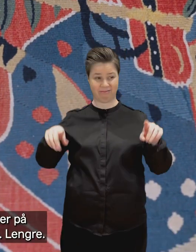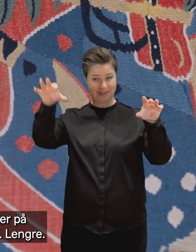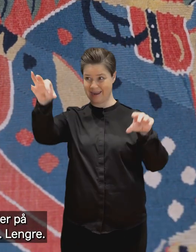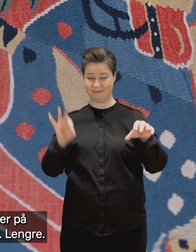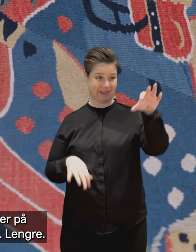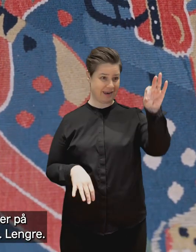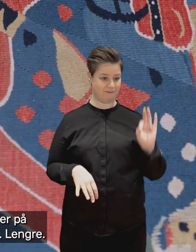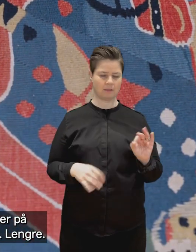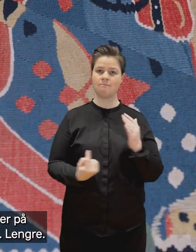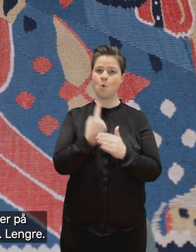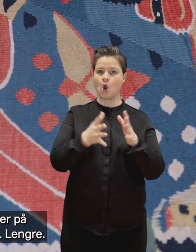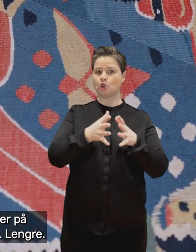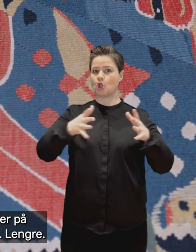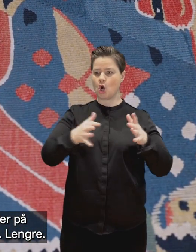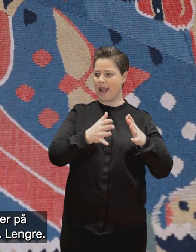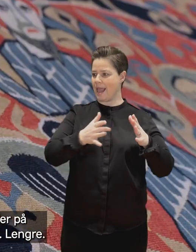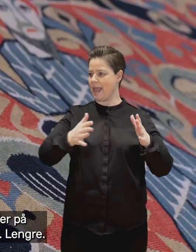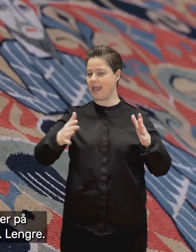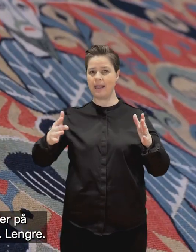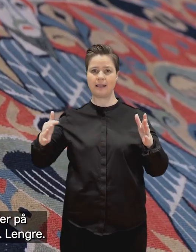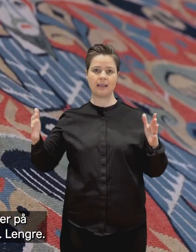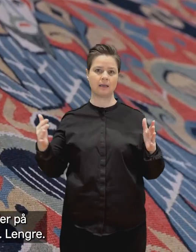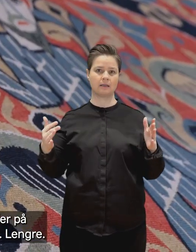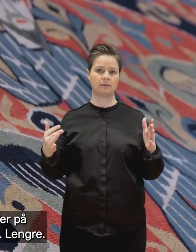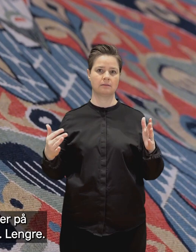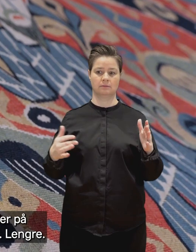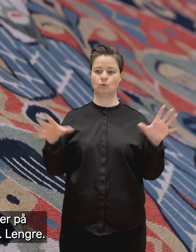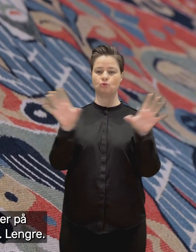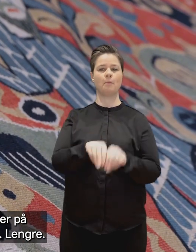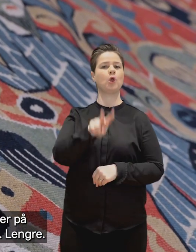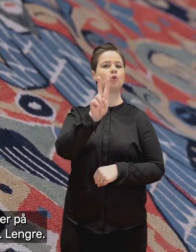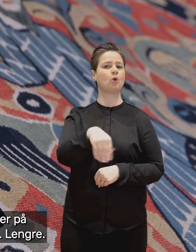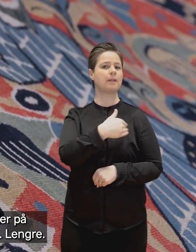De revne kantene tyder på at det kan ha vært større. Lengre.